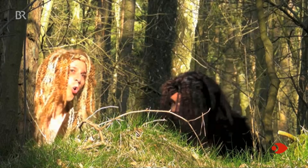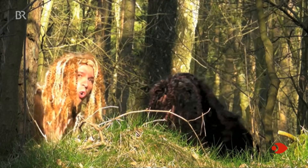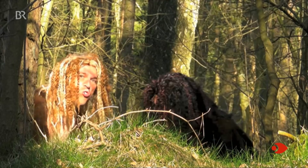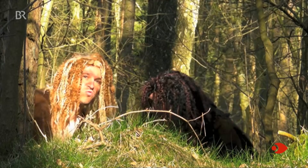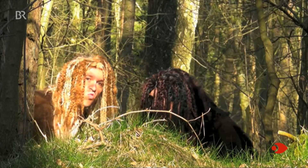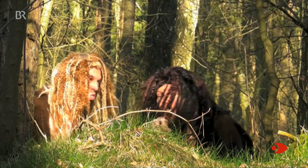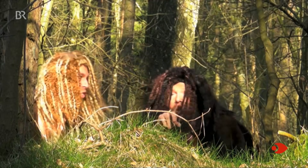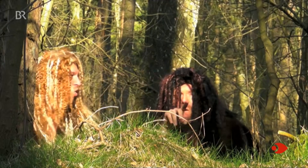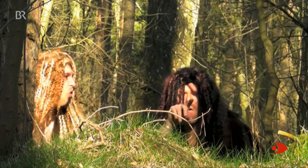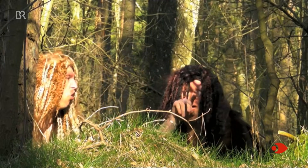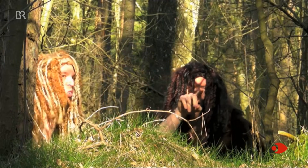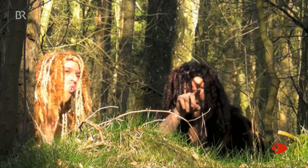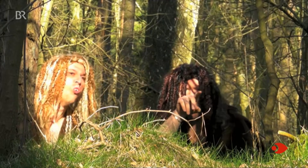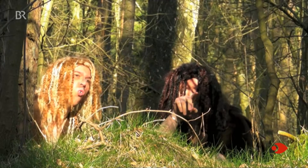Da!